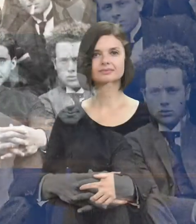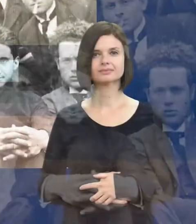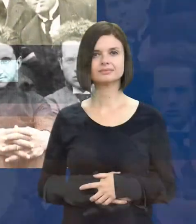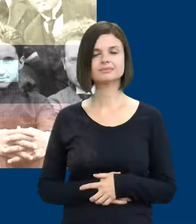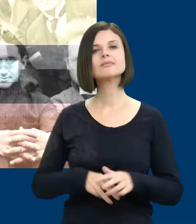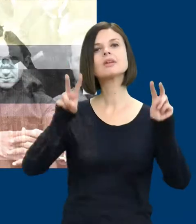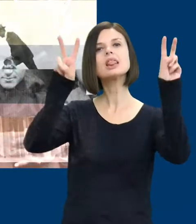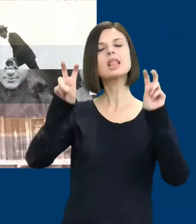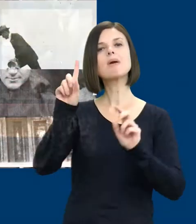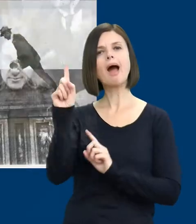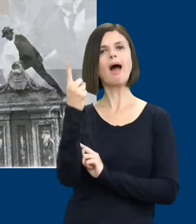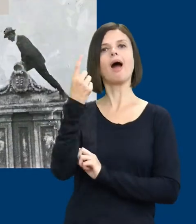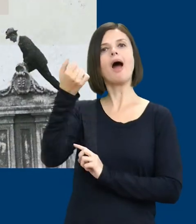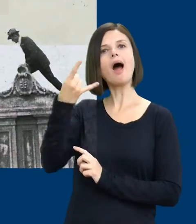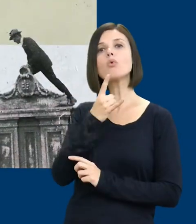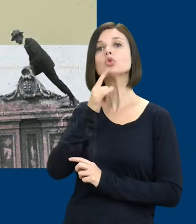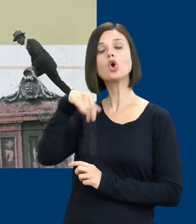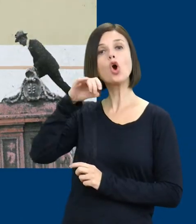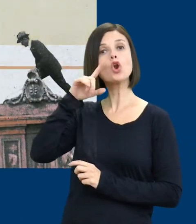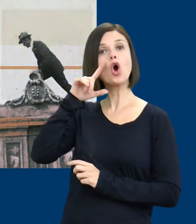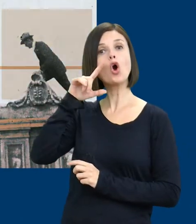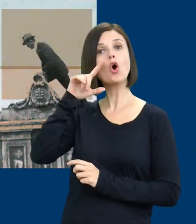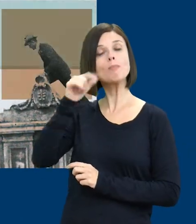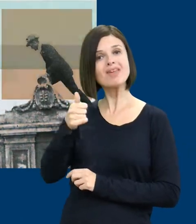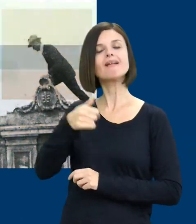El tema de la autonomía me parece fundamental,